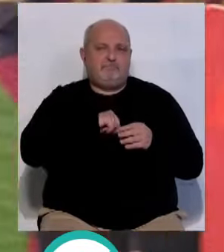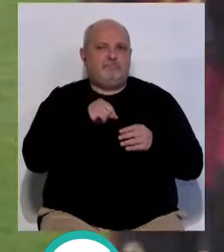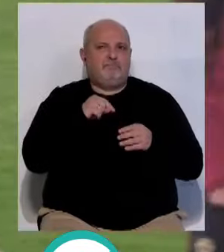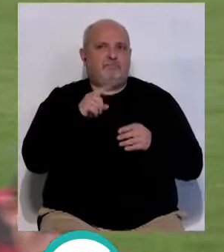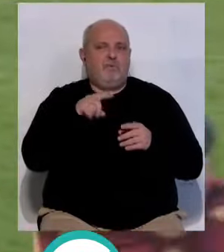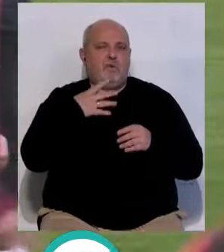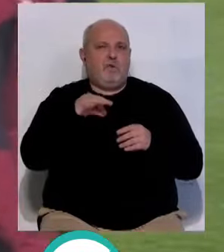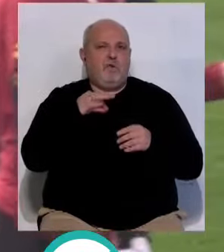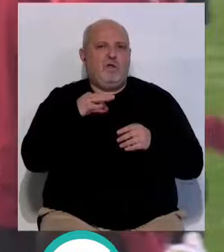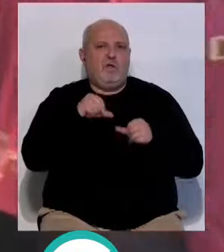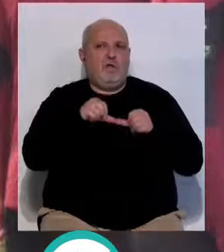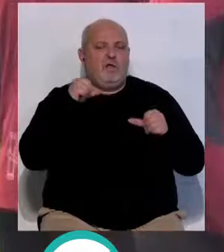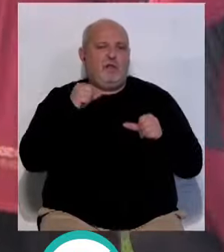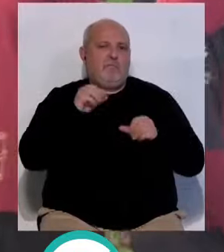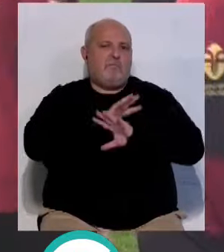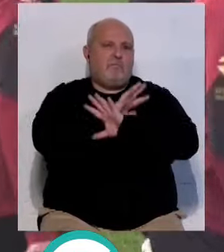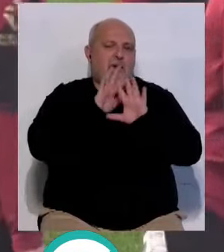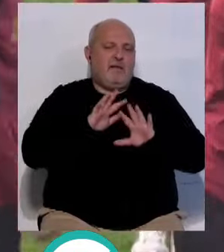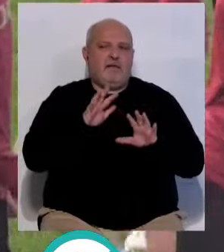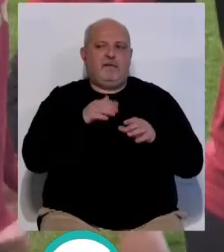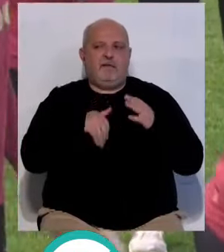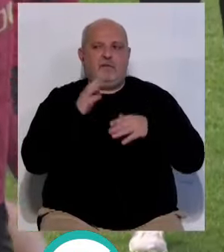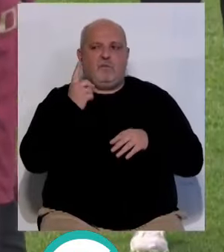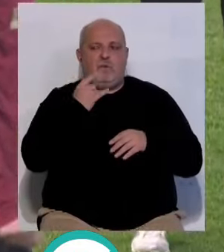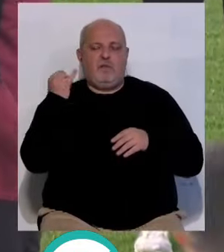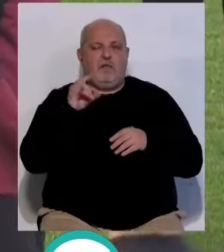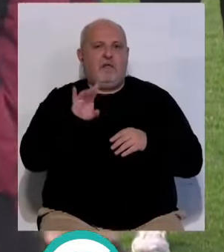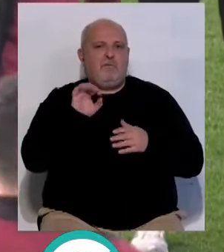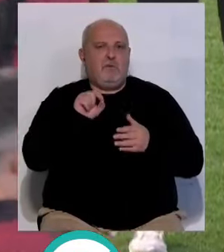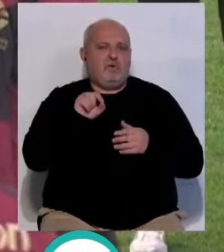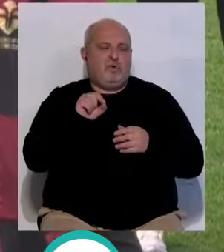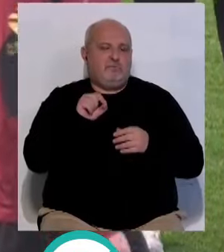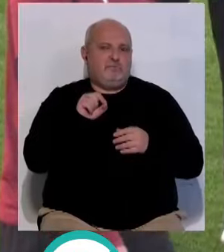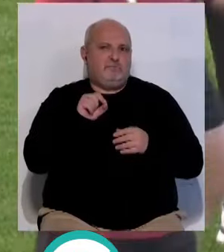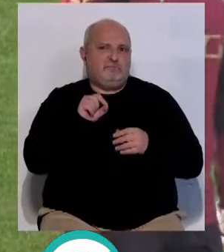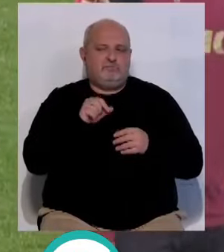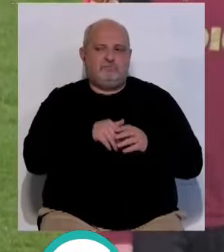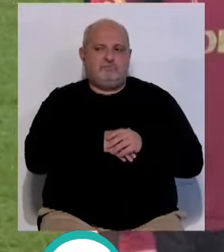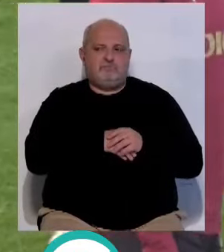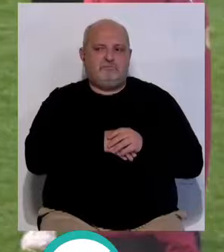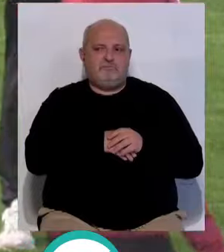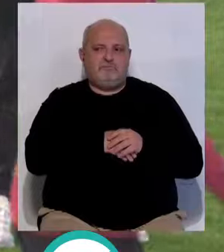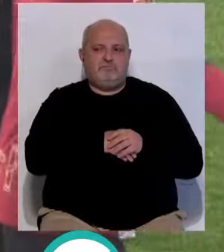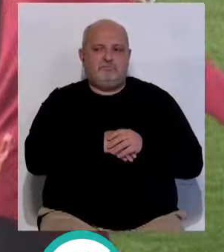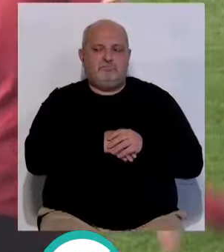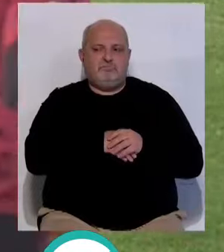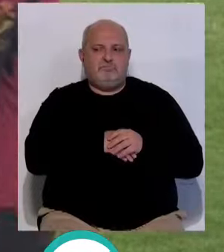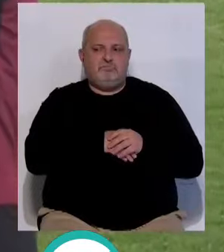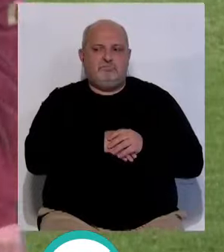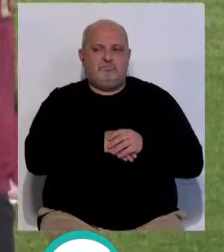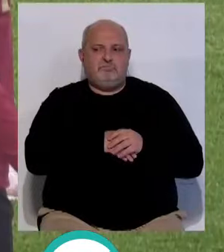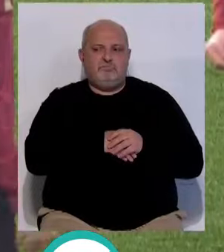no son los virtuosos que te aparecen eh una vez en 15 minutos eh A mí a mí los jugadores